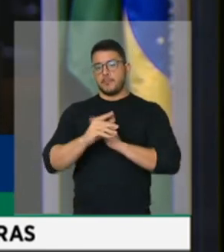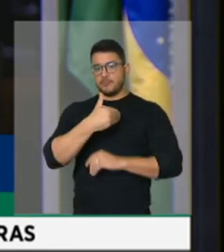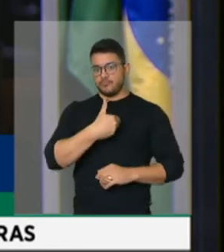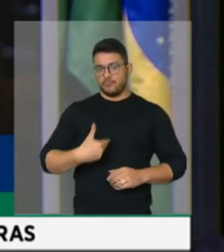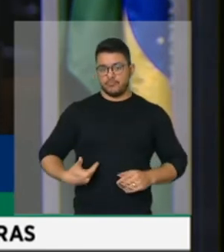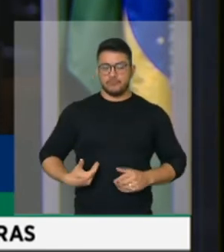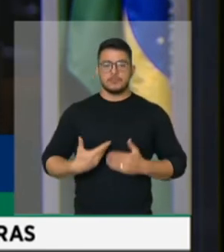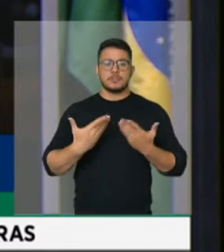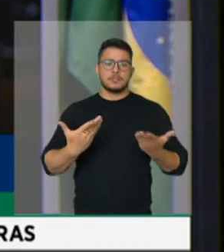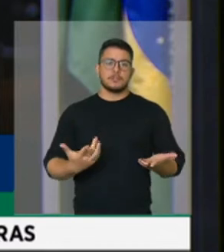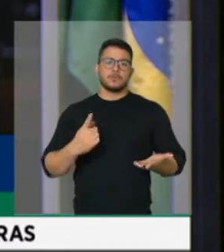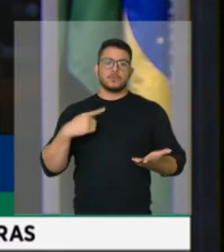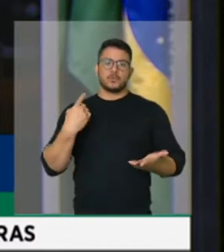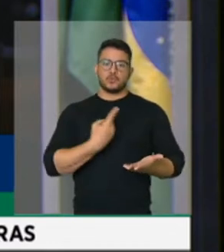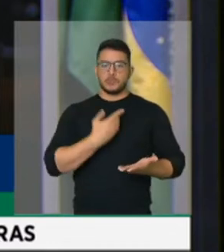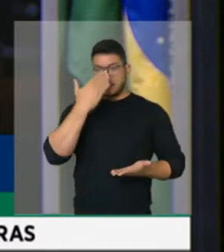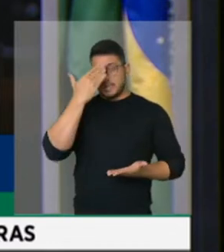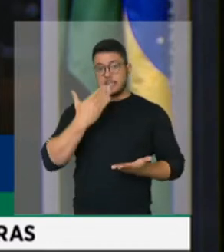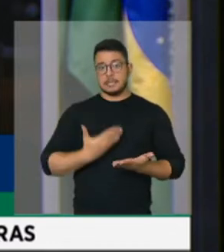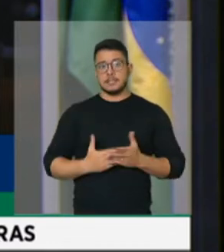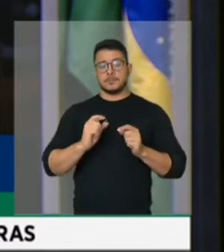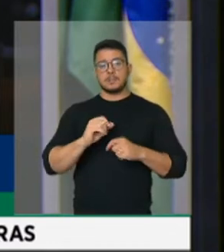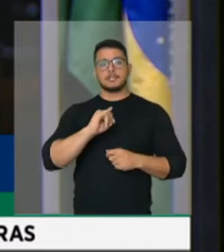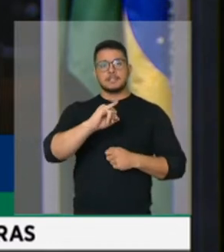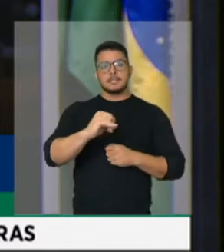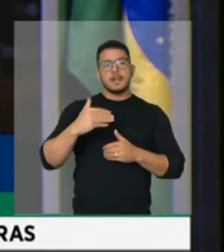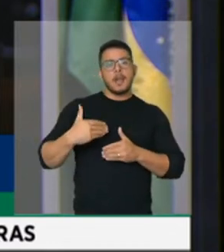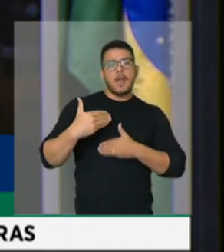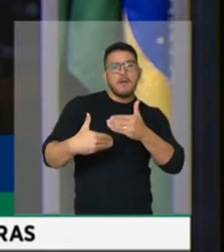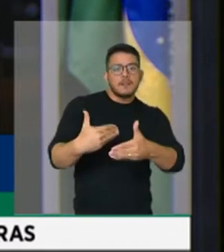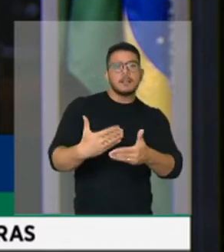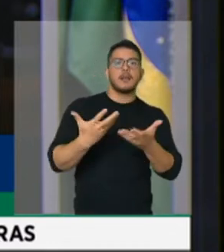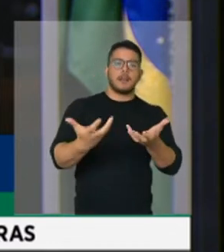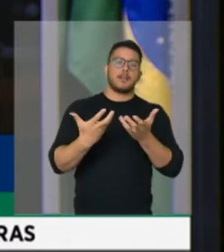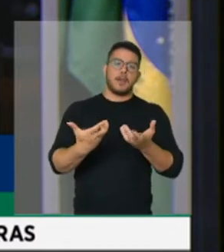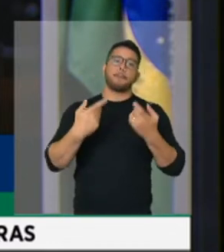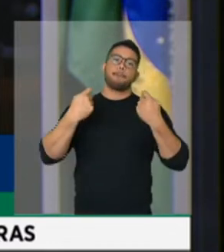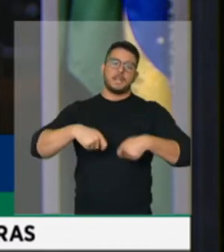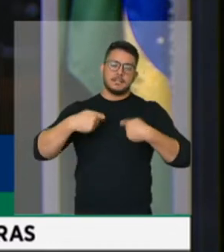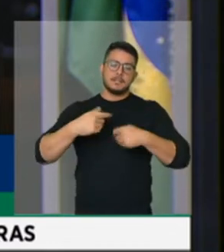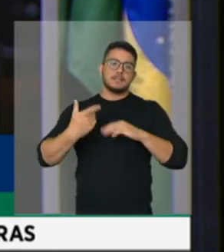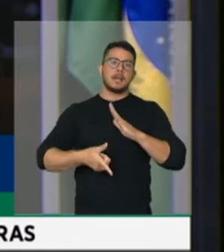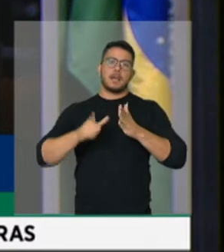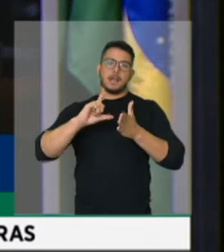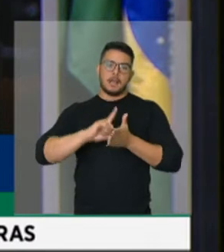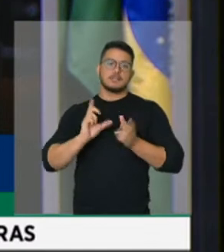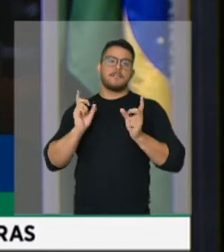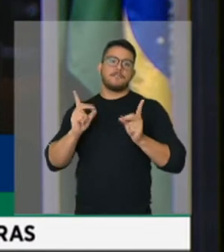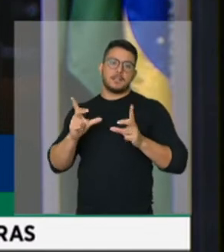ADMINISTRAÇÃO BEM SUCEDIDA. ENTRETANTO ACREDITAMOS QUE MELHORIAS DE GESTÃO OBTIDAS CHEGARÃO AO LIMITE POSSÍVEL DENTRO DO CENÁRIO DE MANUTENÇÃO DA ELETROBRAS